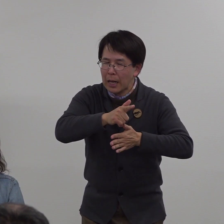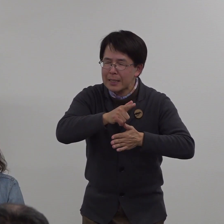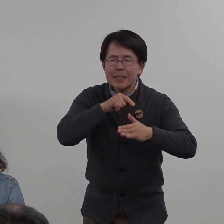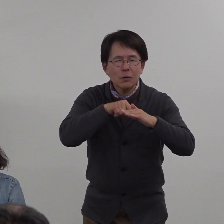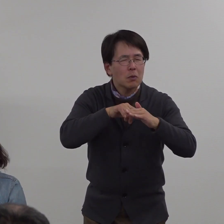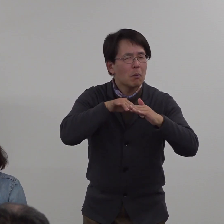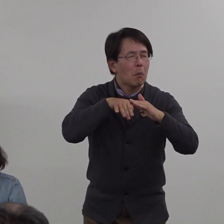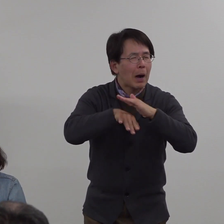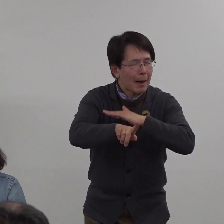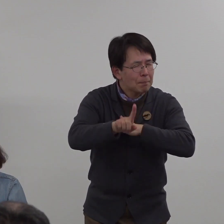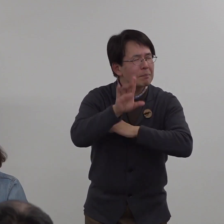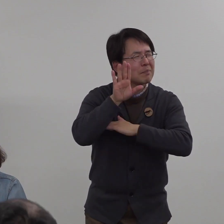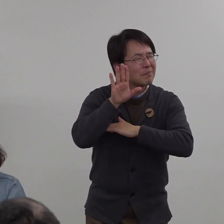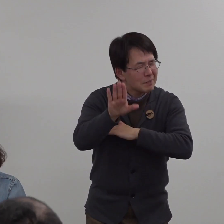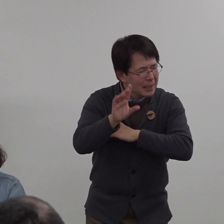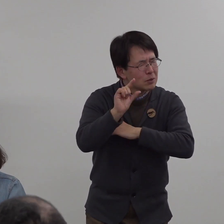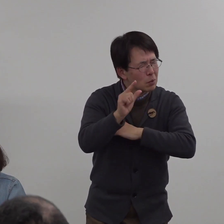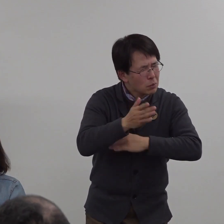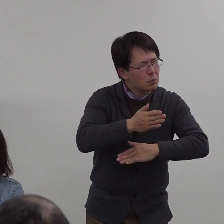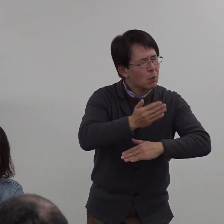ちょっと不便、ちょっと困る、ちょっと不安